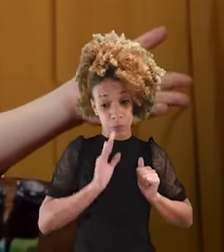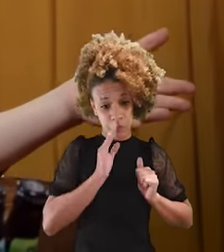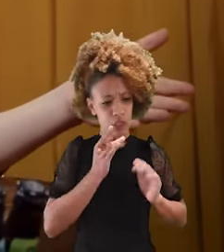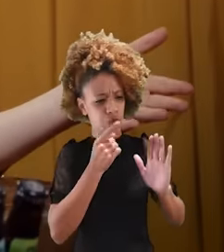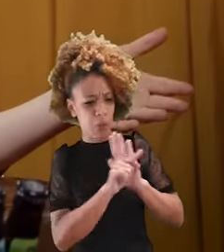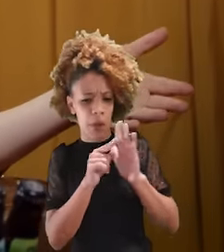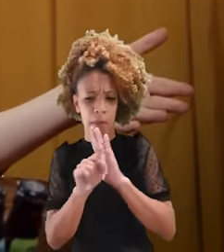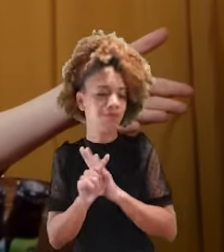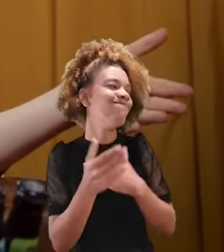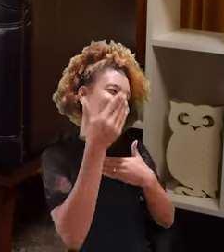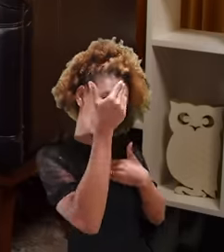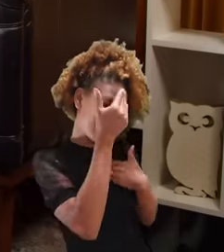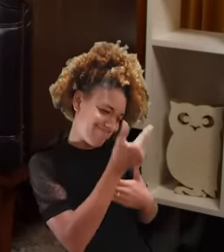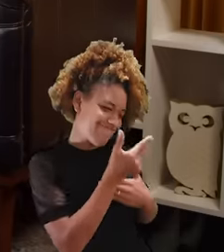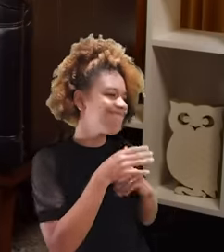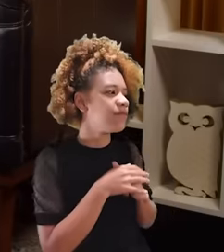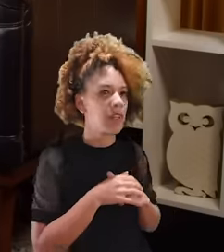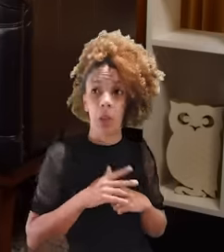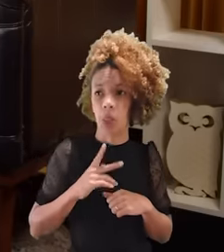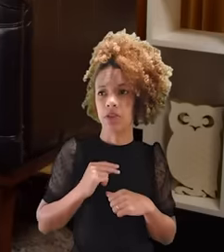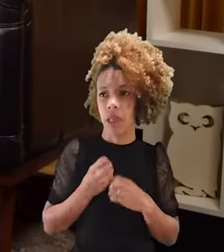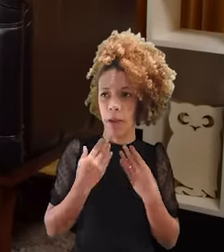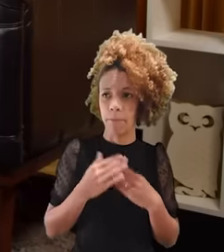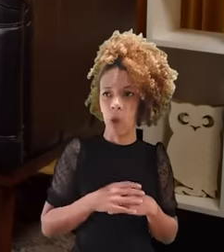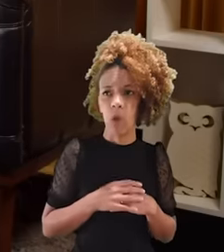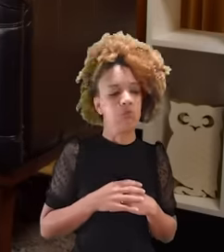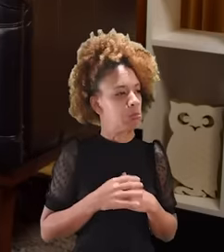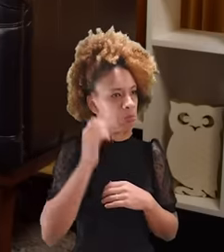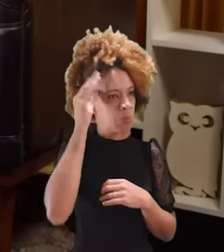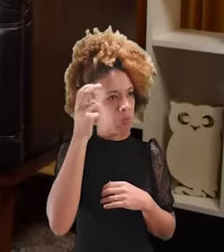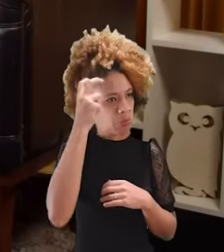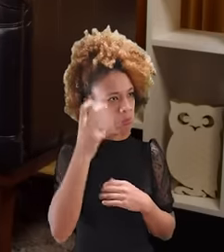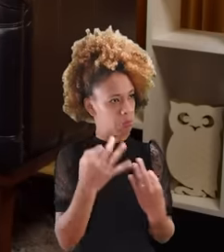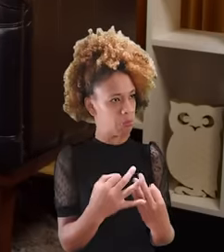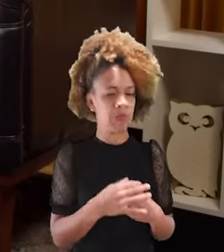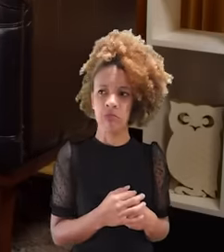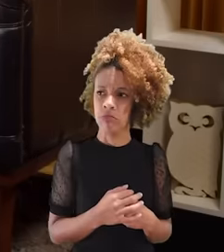situações Obrigado Nossa é bom trazer pessoas com vocabular não é sabe por qu mas eu eu dou razão